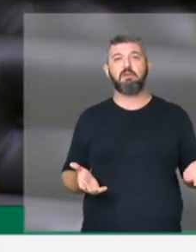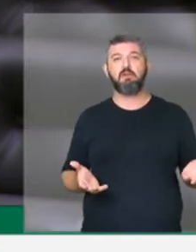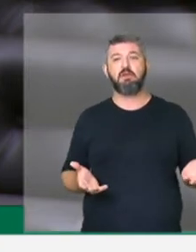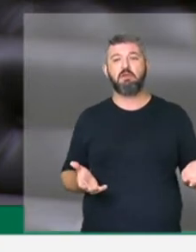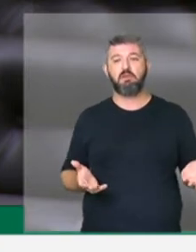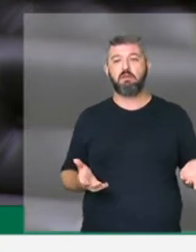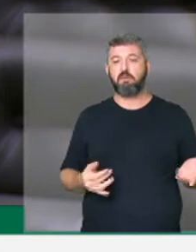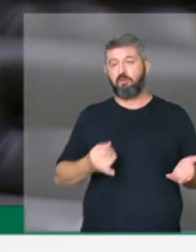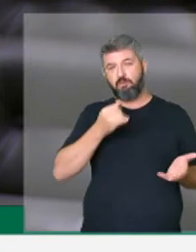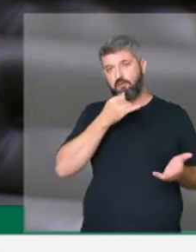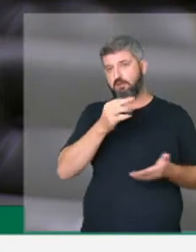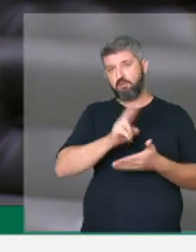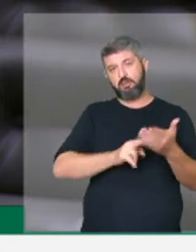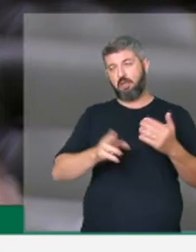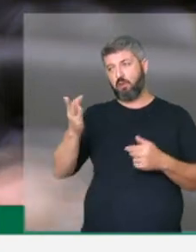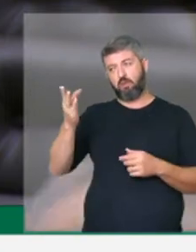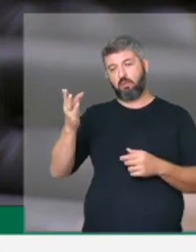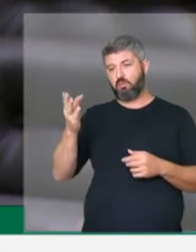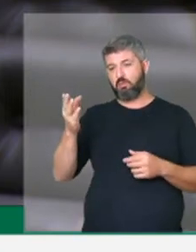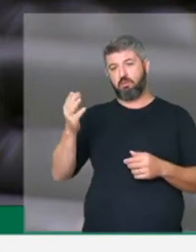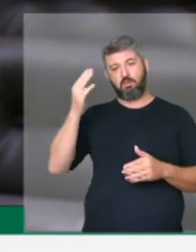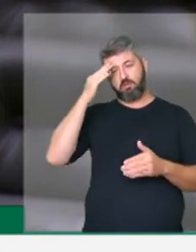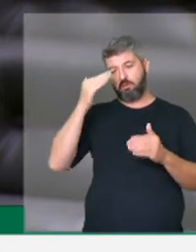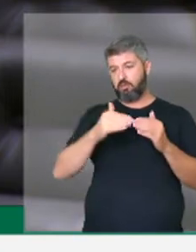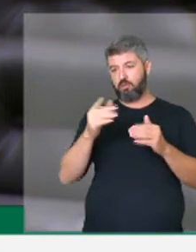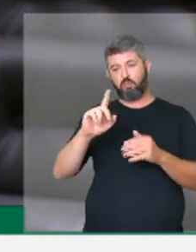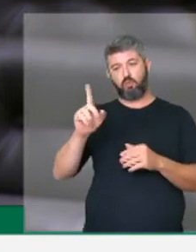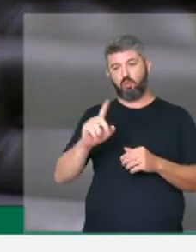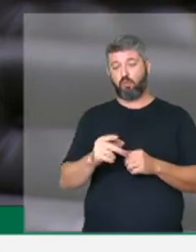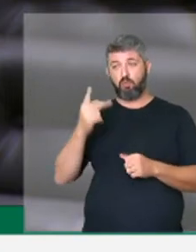E O FINAM PORQUE SÃO FONTES DE FINANCIAMENTO DE EMPRESAS QUE CLARAMENTE NÃO QUEREM